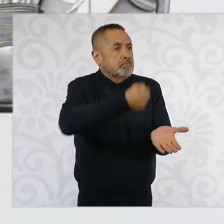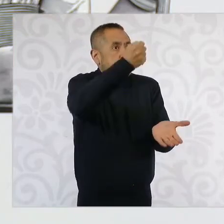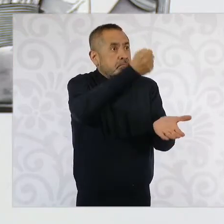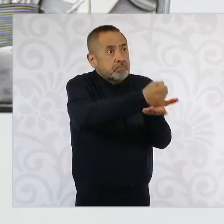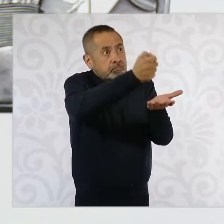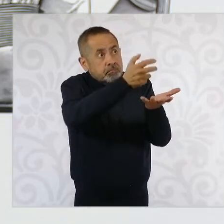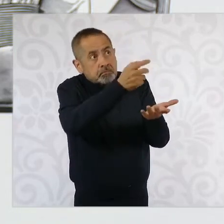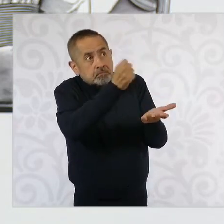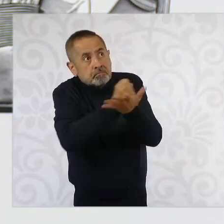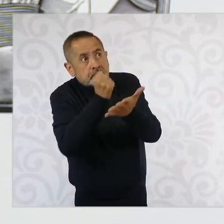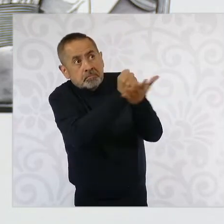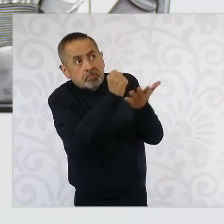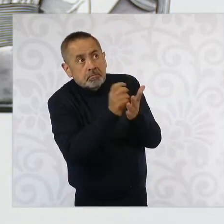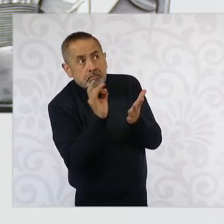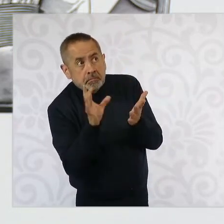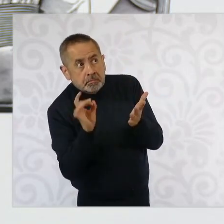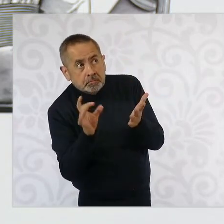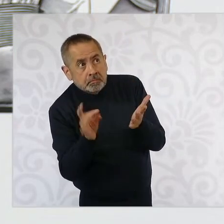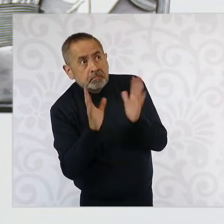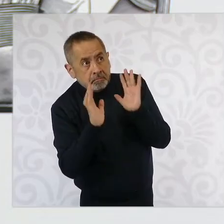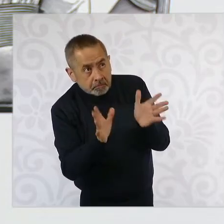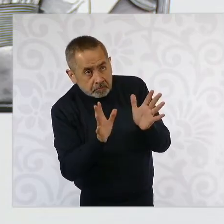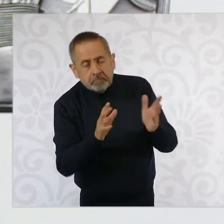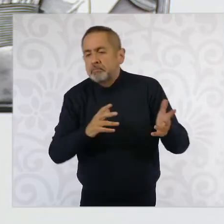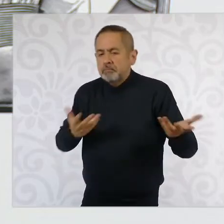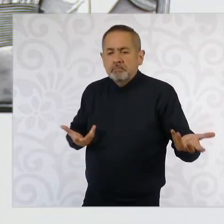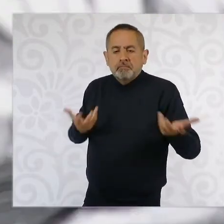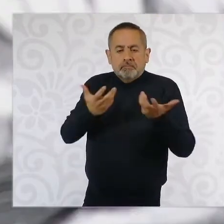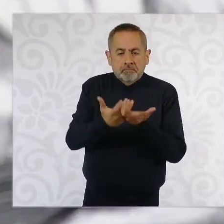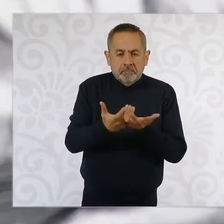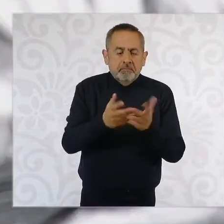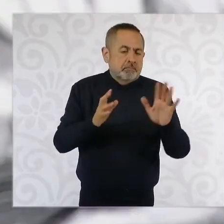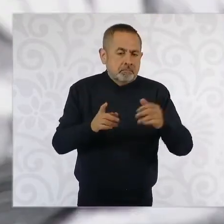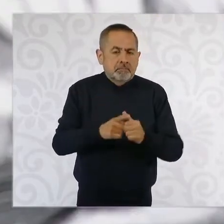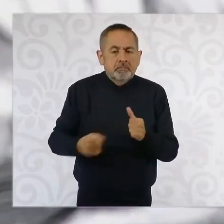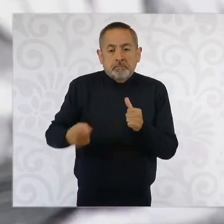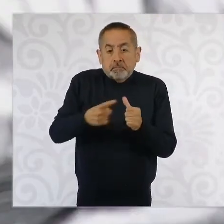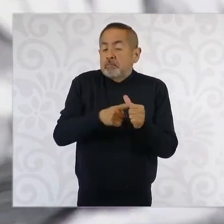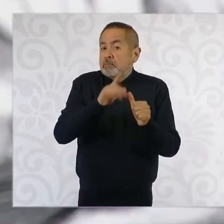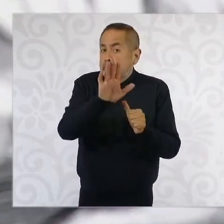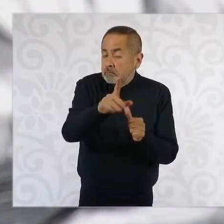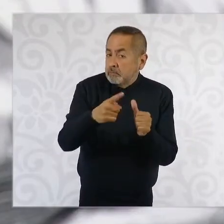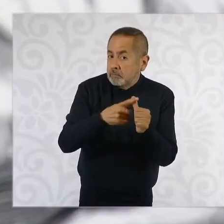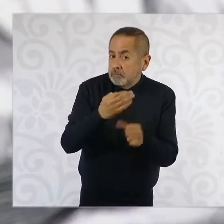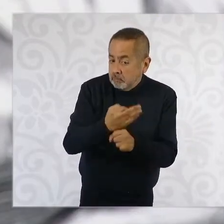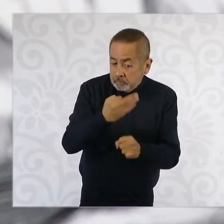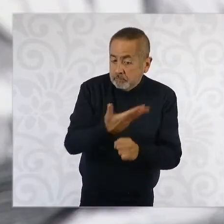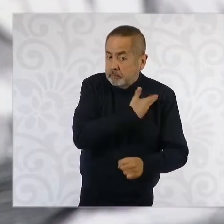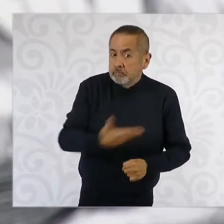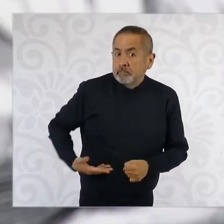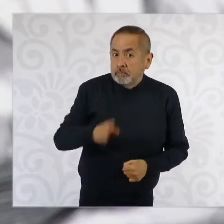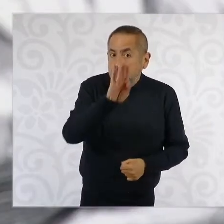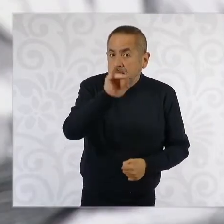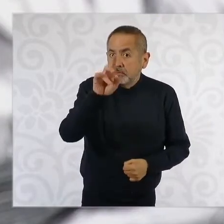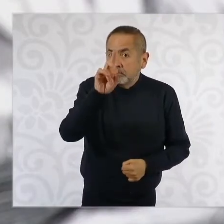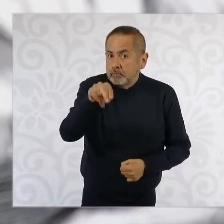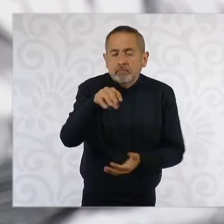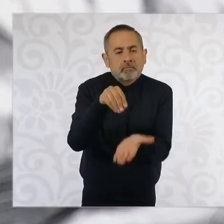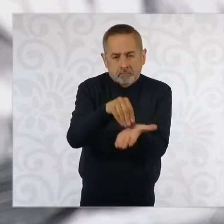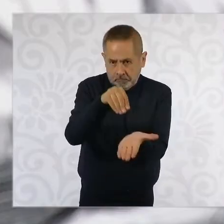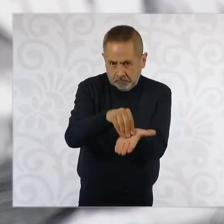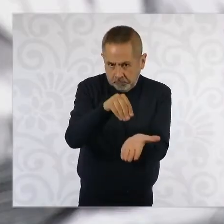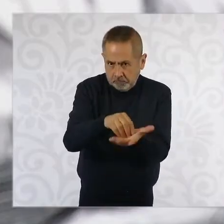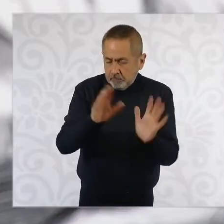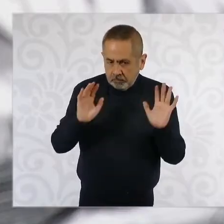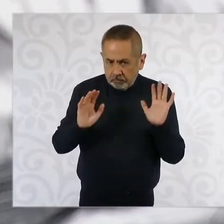Fuente eh primero Pues el presidente biden sigue gobernando entonces eh cuando se han ratificados